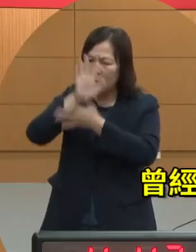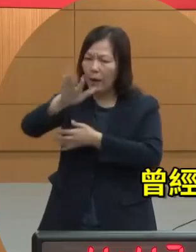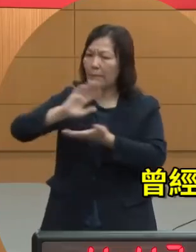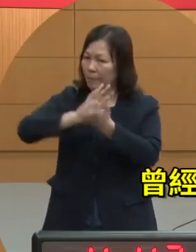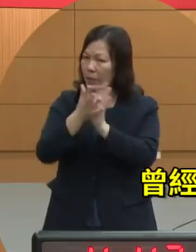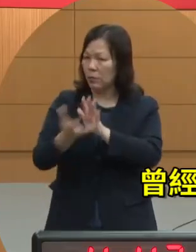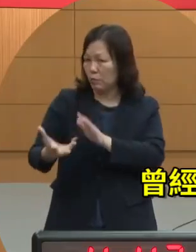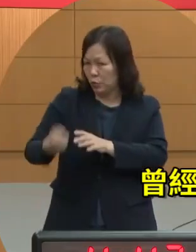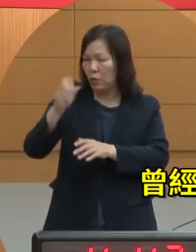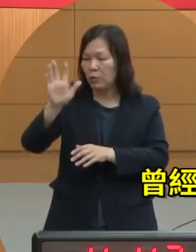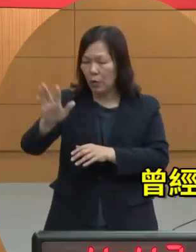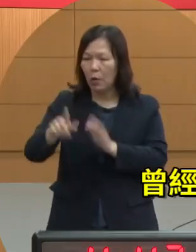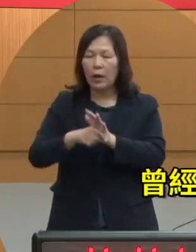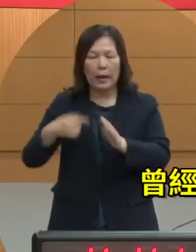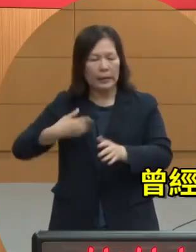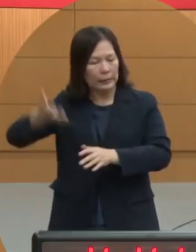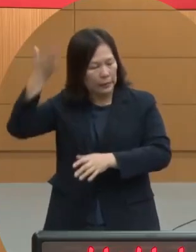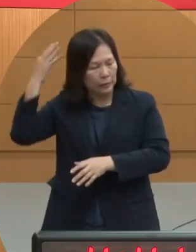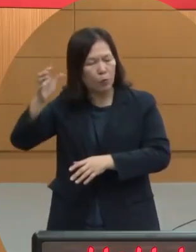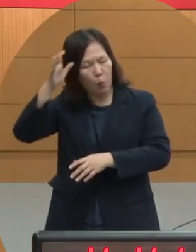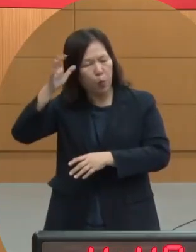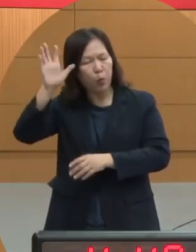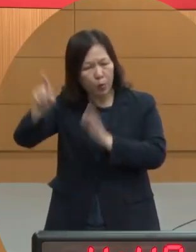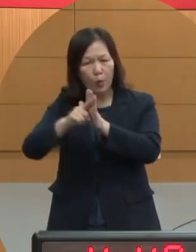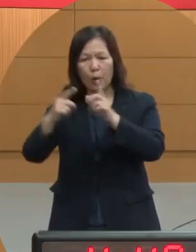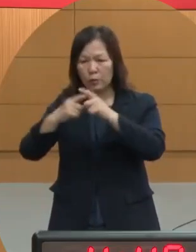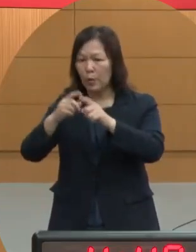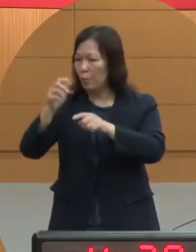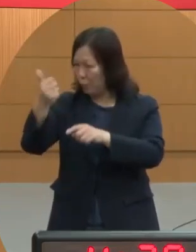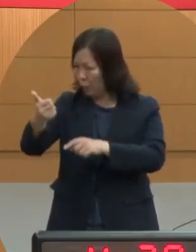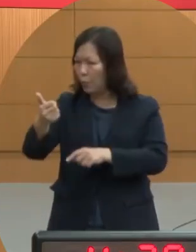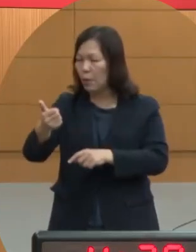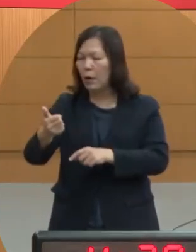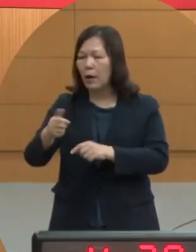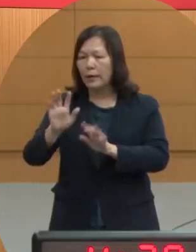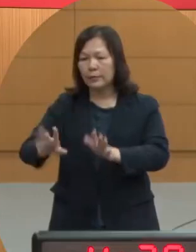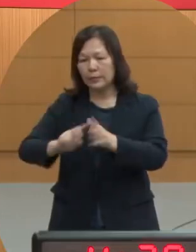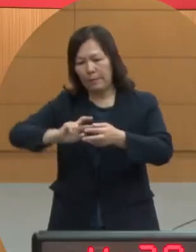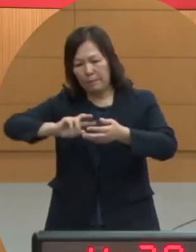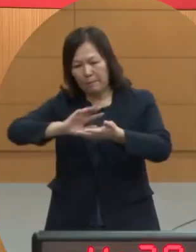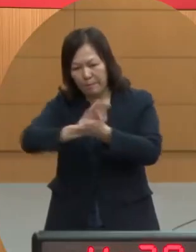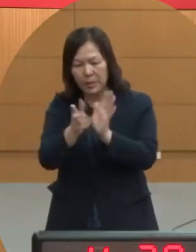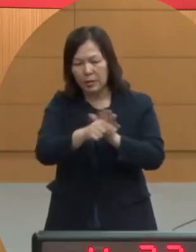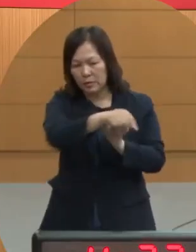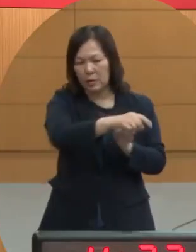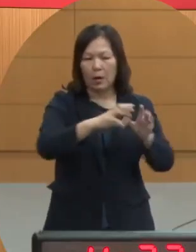曾經也有理念 也有很多人才 可是如果你們現在 變得像國民黨那樣 喪失你的理念